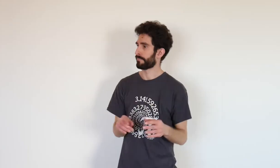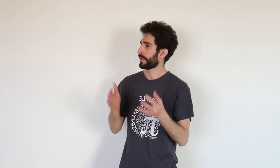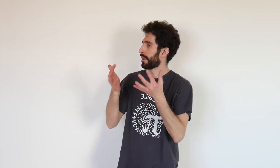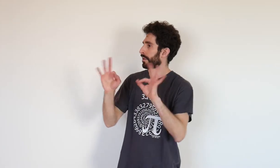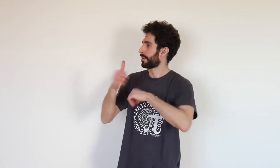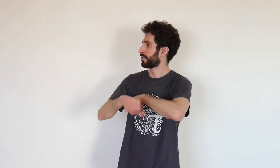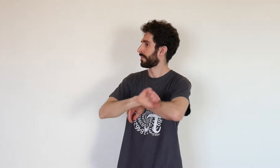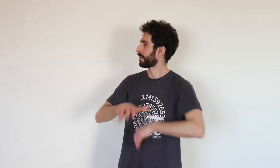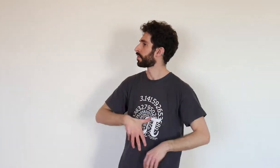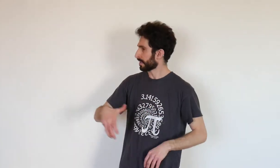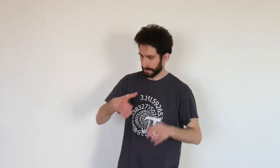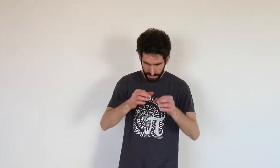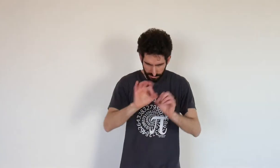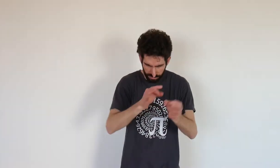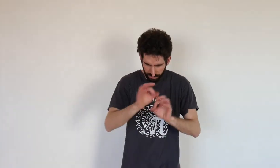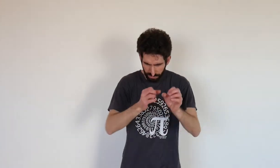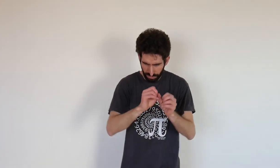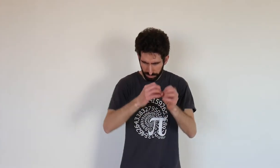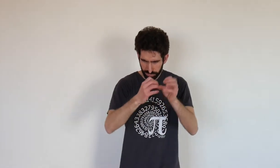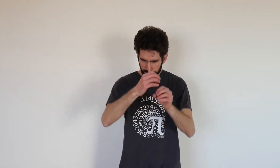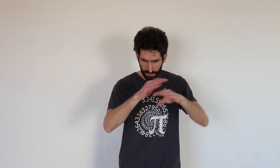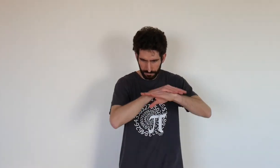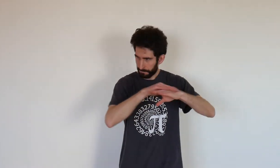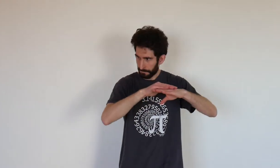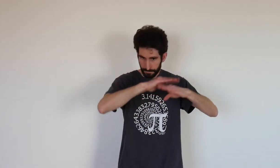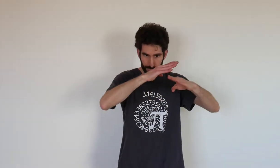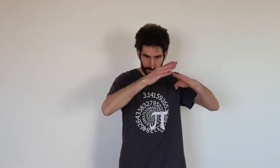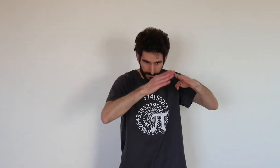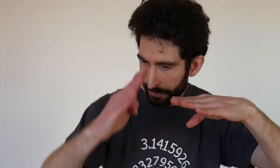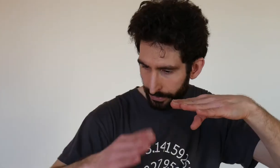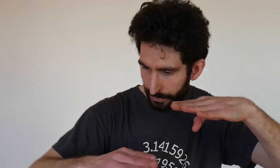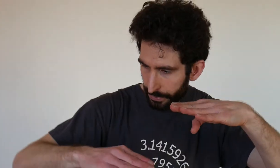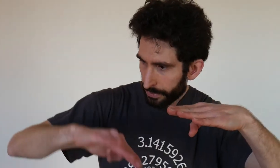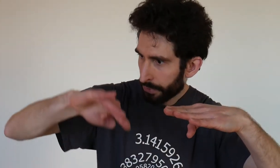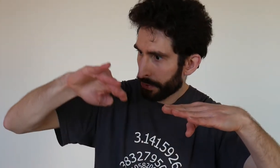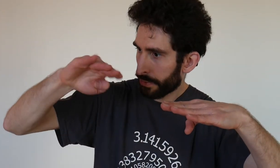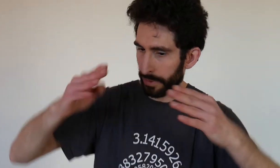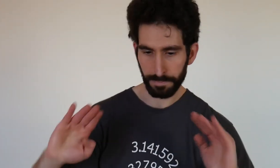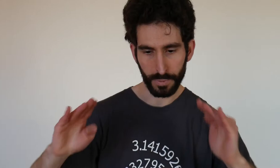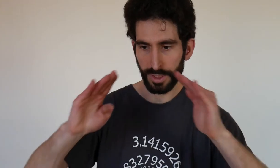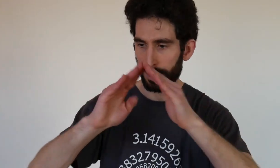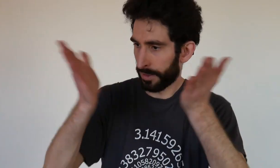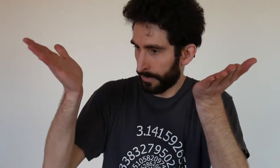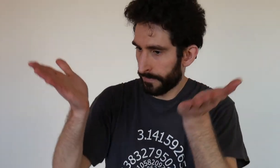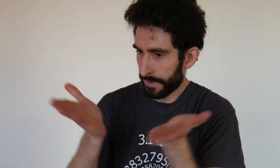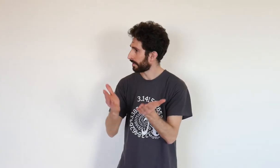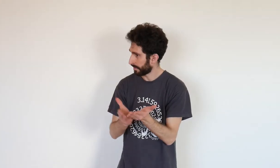Pendant la 10ème semaine de grossesse, les cellules du derme prolifèrent et forment des sillons et des crêtes. Comme des montagnes et des vallées.